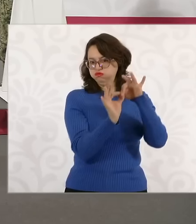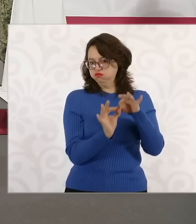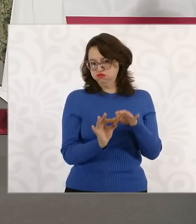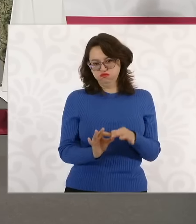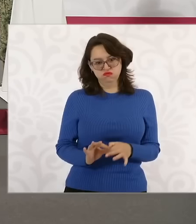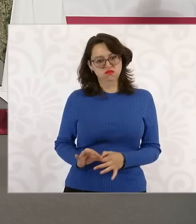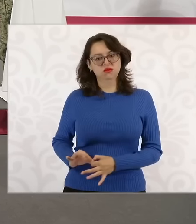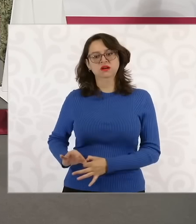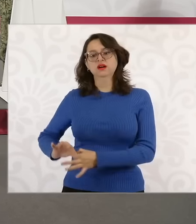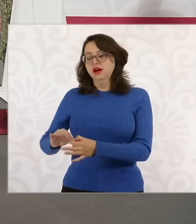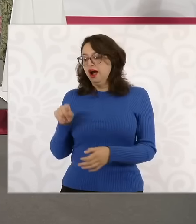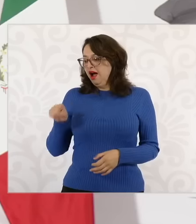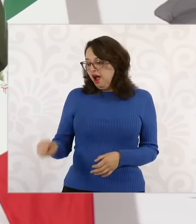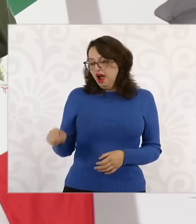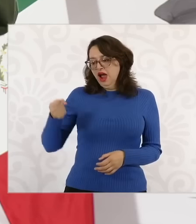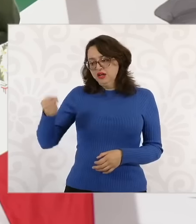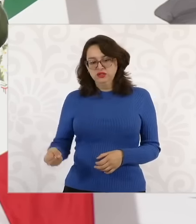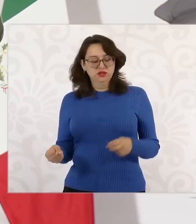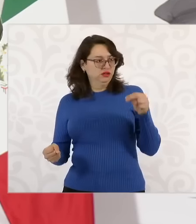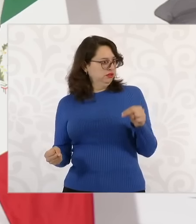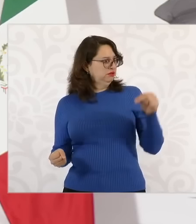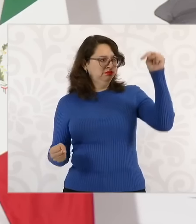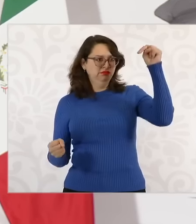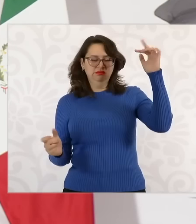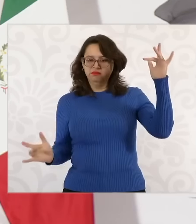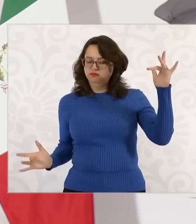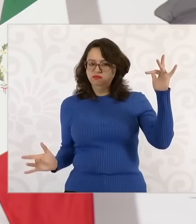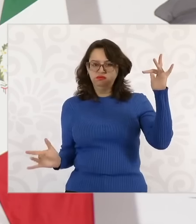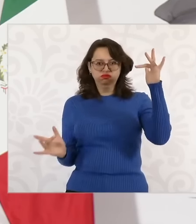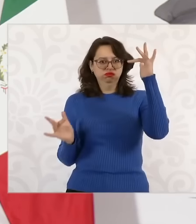desde Chitomal, por decir algo, a Nogales, a Juárez, a Laredado. Imagínense la importancia